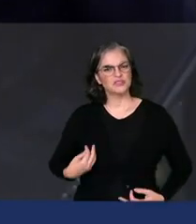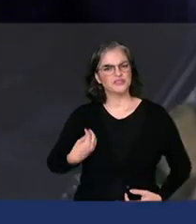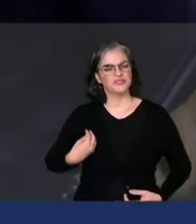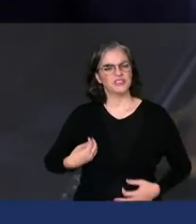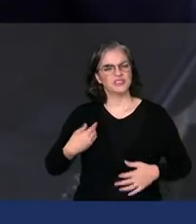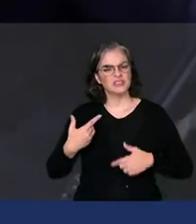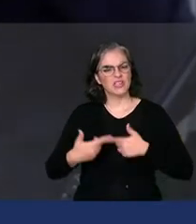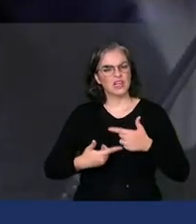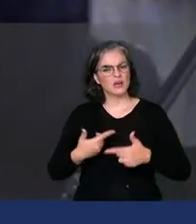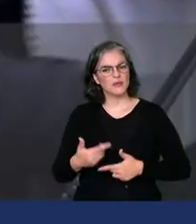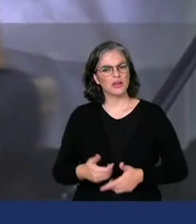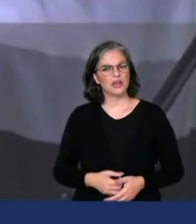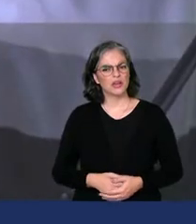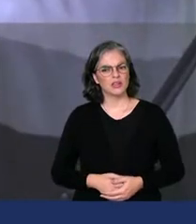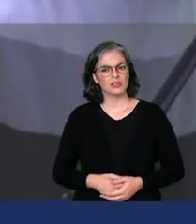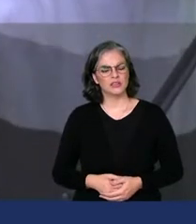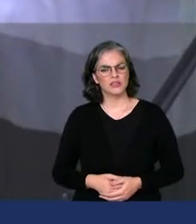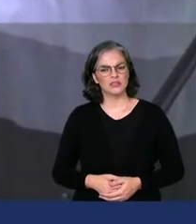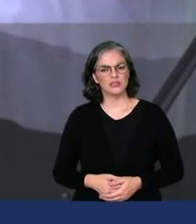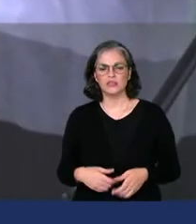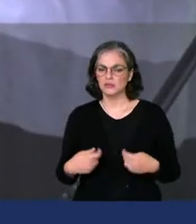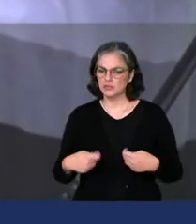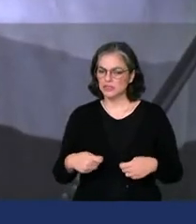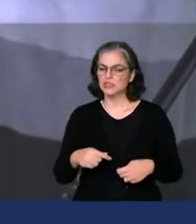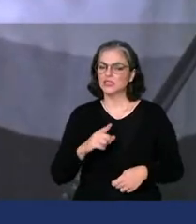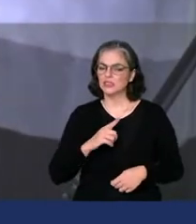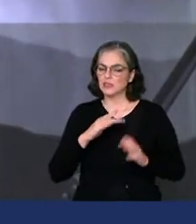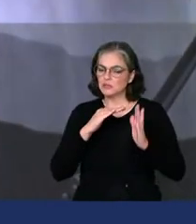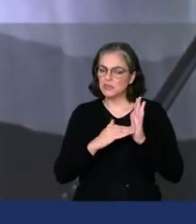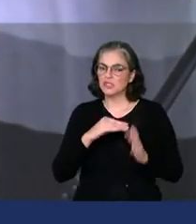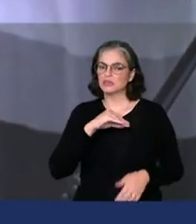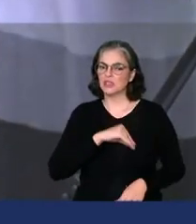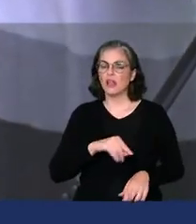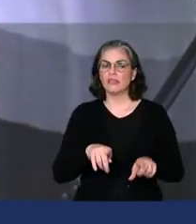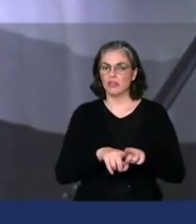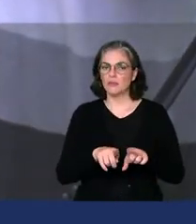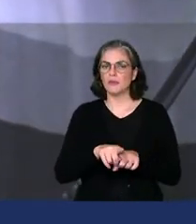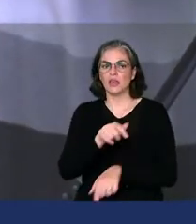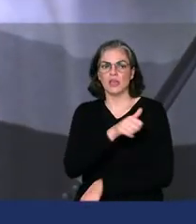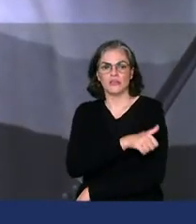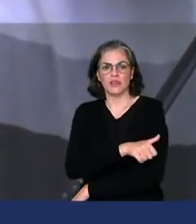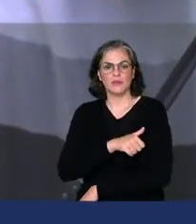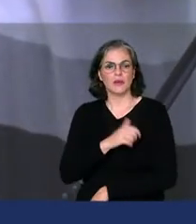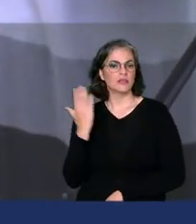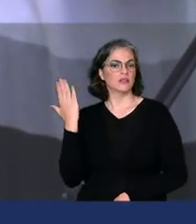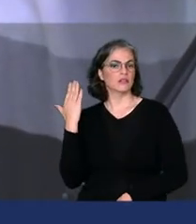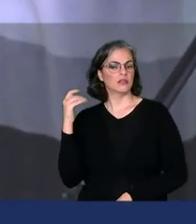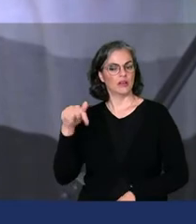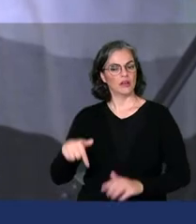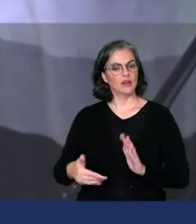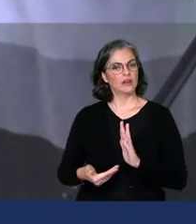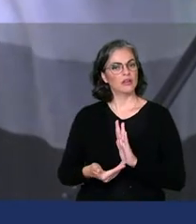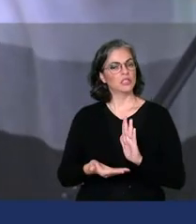ASSEGURADO O PISO PARA QUE ELE POSSA TRABALHAR COM DIGNIDADE. DEFENDEMOS O PISO, INCLUSIVE O PISO DE ENFERMAGEM QUE ESSA CASA TIROU NO GRUPO DE TRABALHO A SUA APROVAÇÃO E